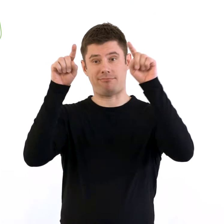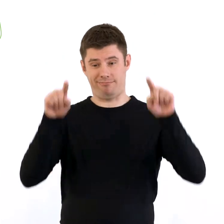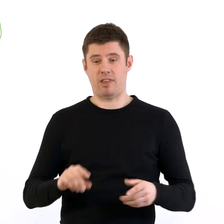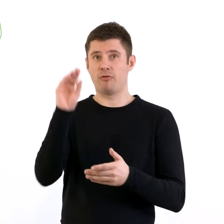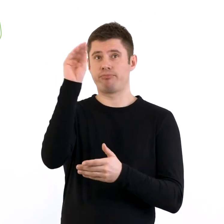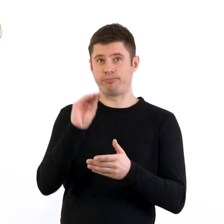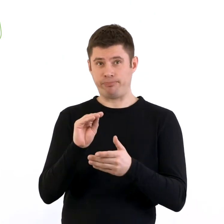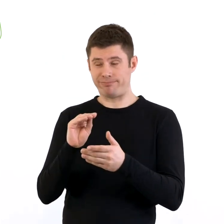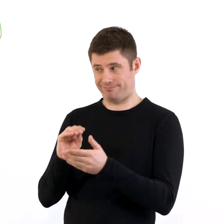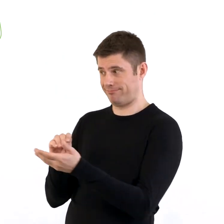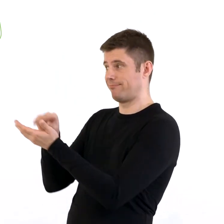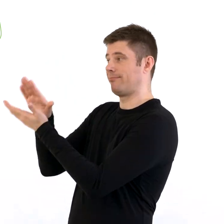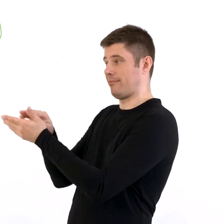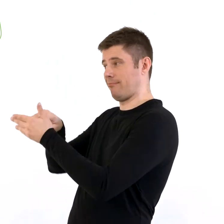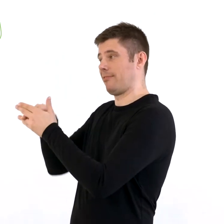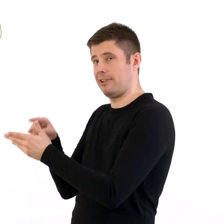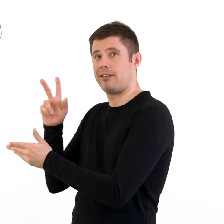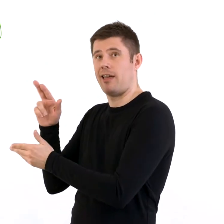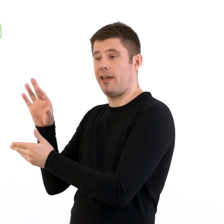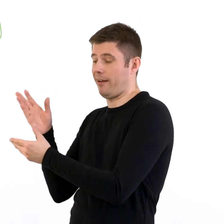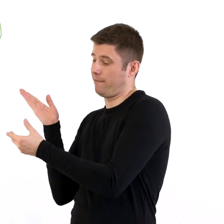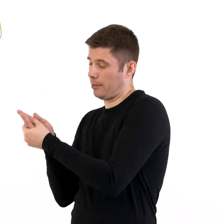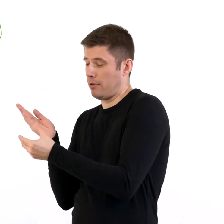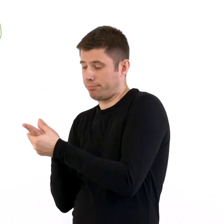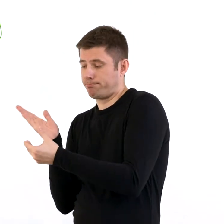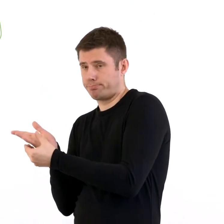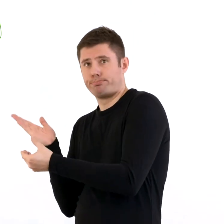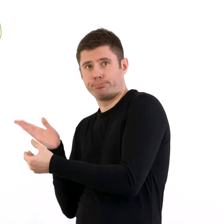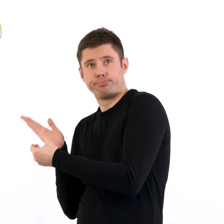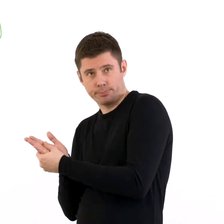Wniosek o rejestrację w KRS składa się z: